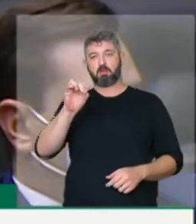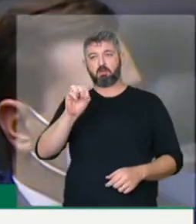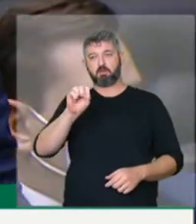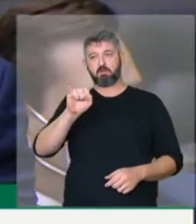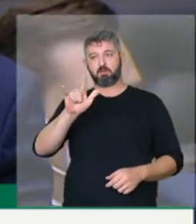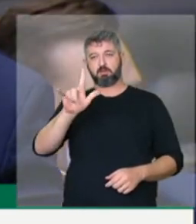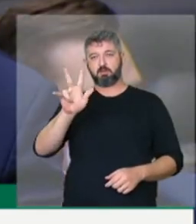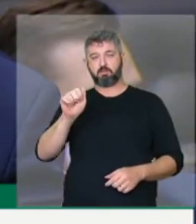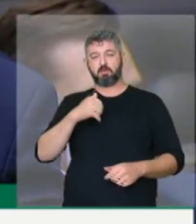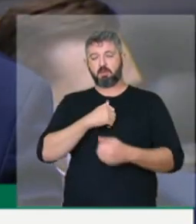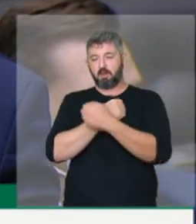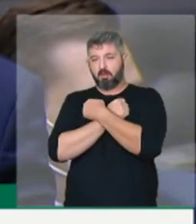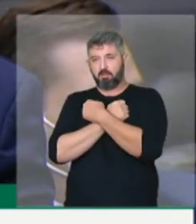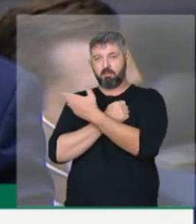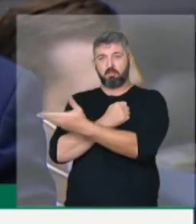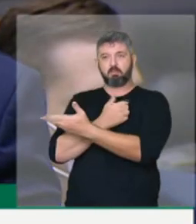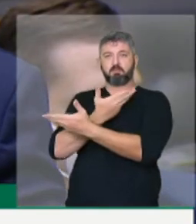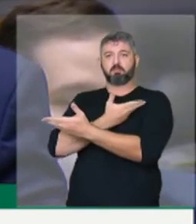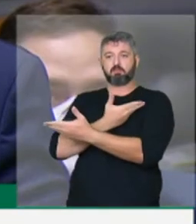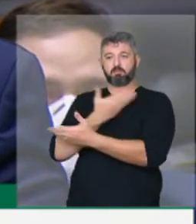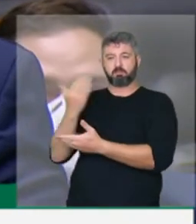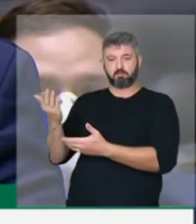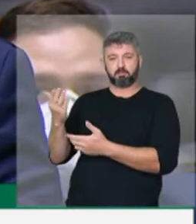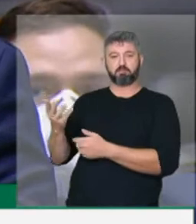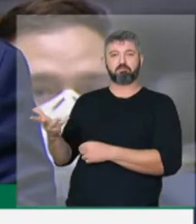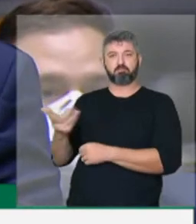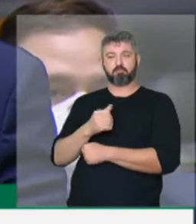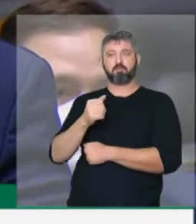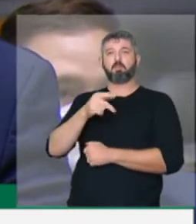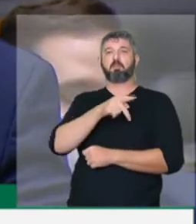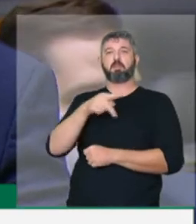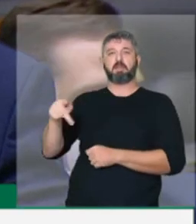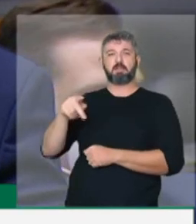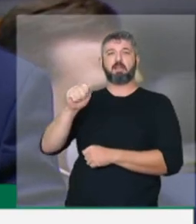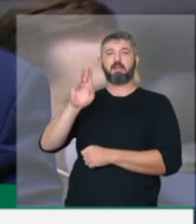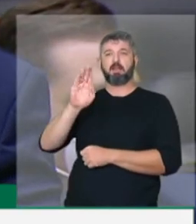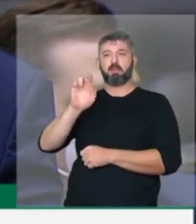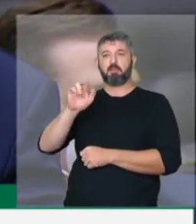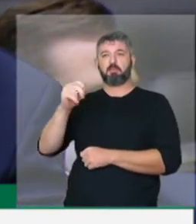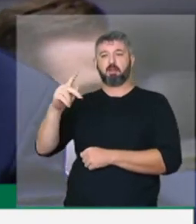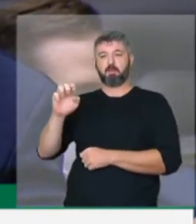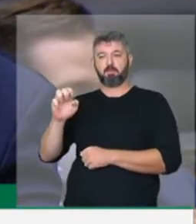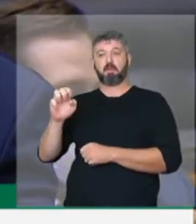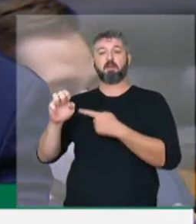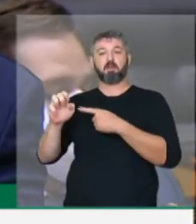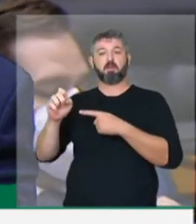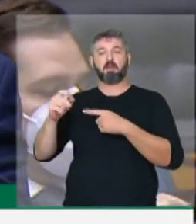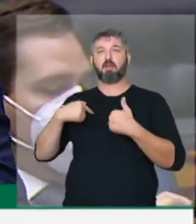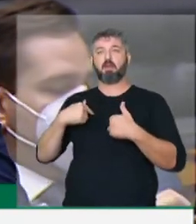EU QUERO DEIXAR UM FORTE ABRAÇO AO... ESTÁ DO MEU LADO GRANDE PRESIDENTE DA ABSOLUTO RAP. PORQUE O SETOR